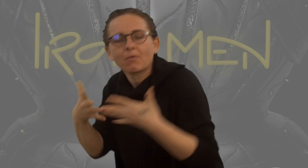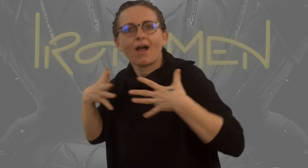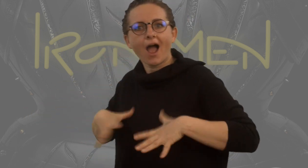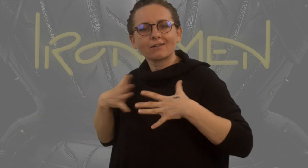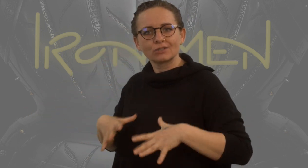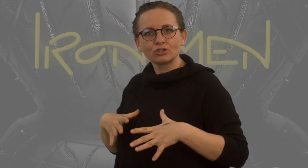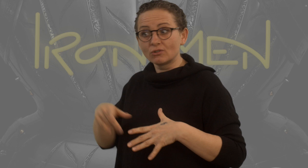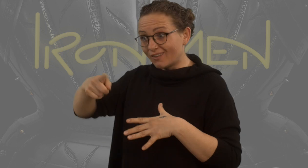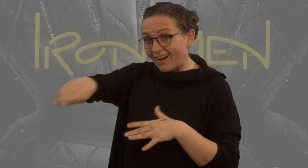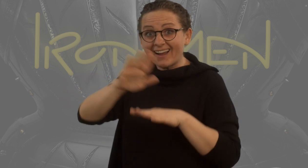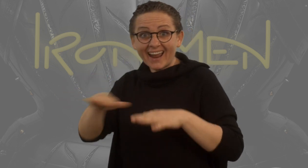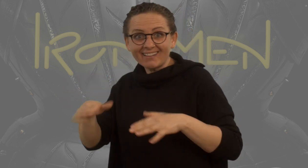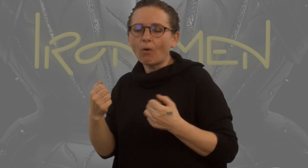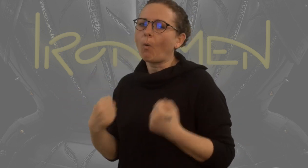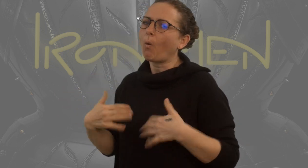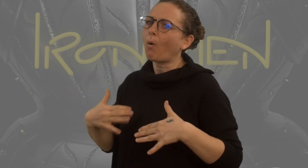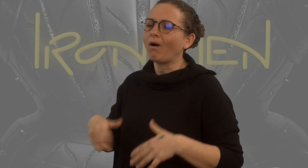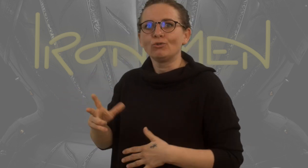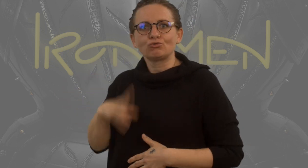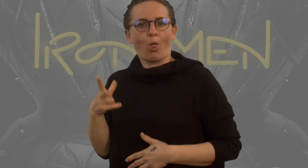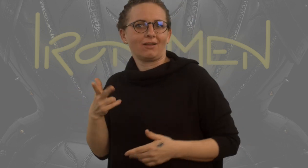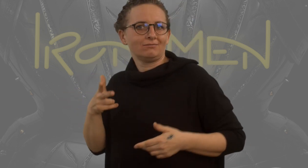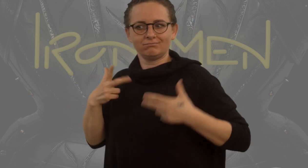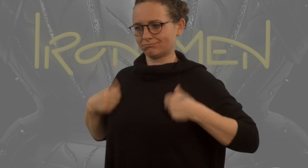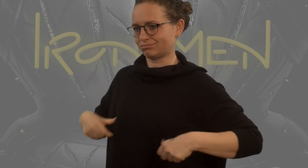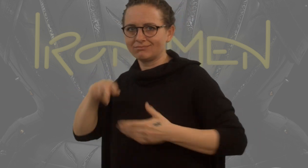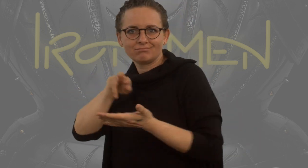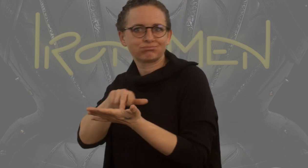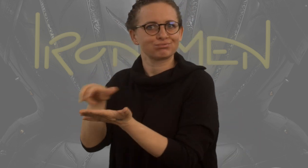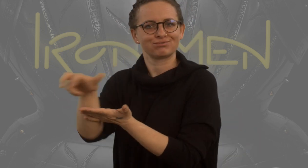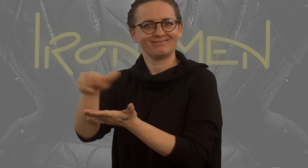Harnische geschenkt, die sie voller Stolz trugen.